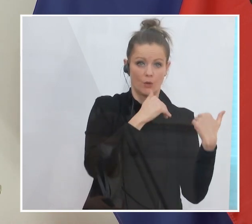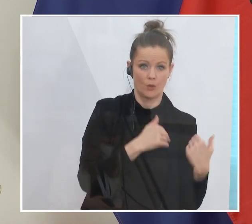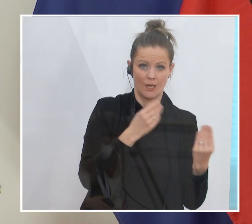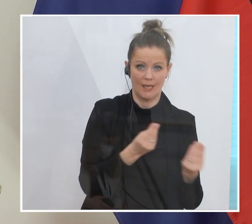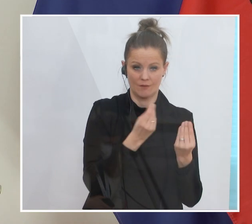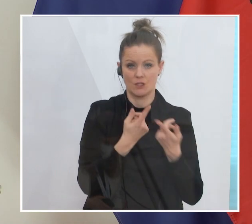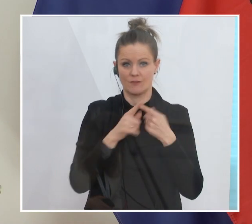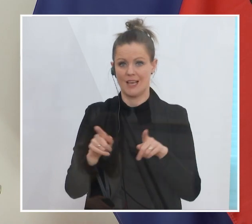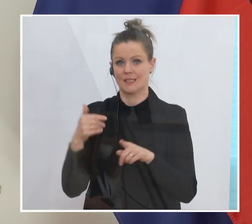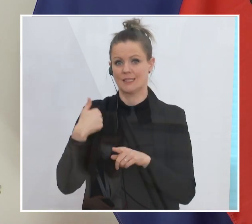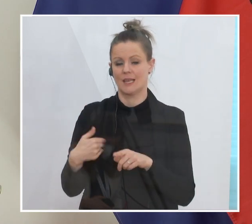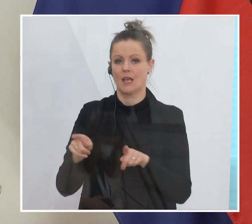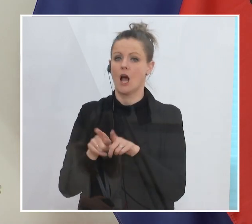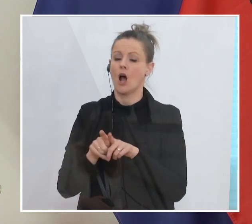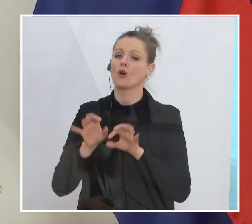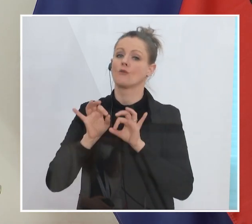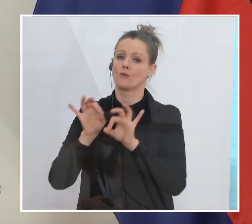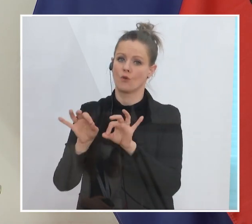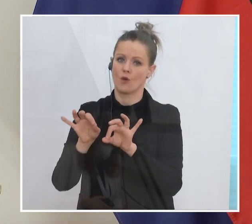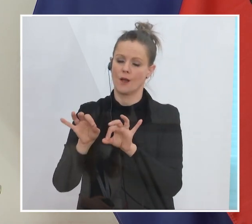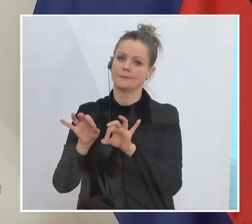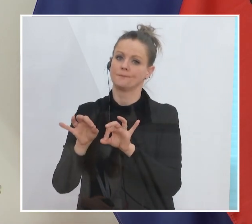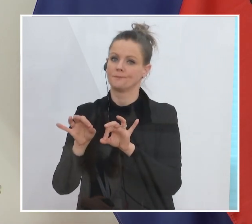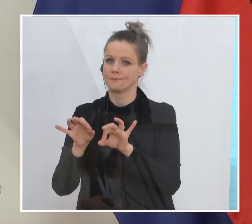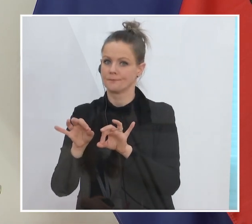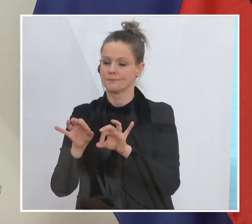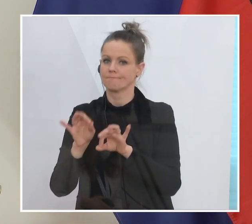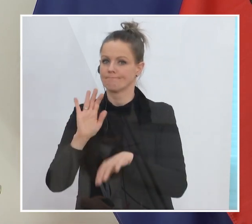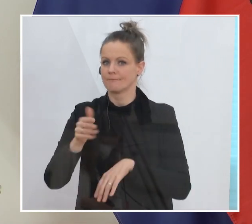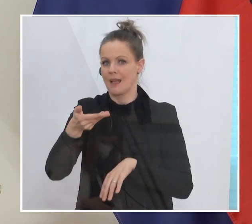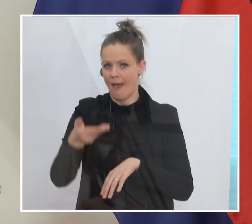auf der anderen Seite vor allem eben auch das Einkommen der Mitarbeiterinnen und Mitarbeiter